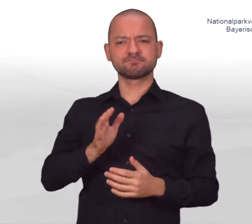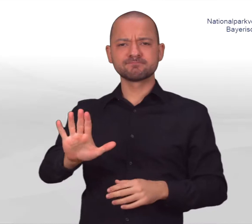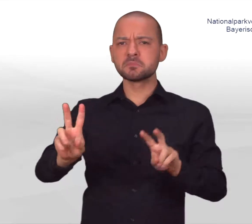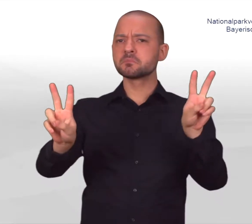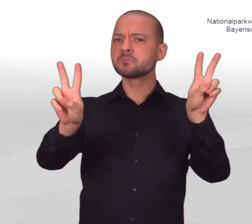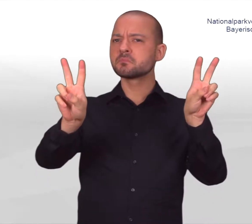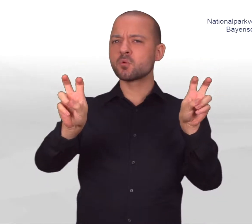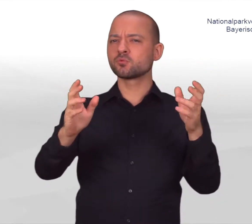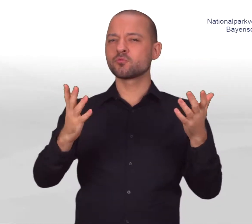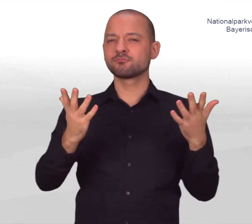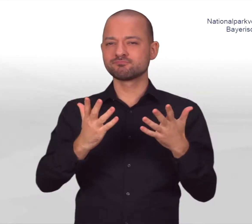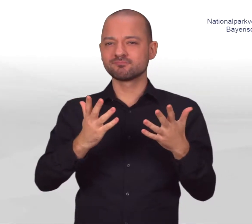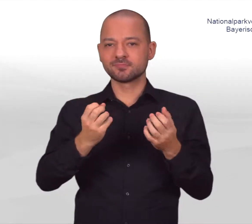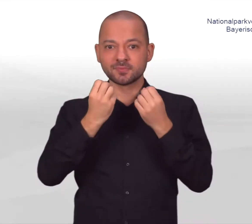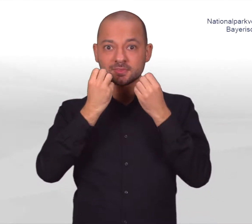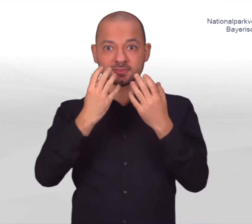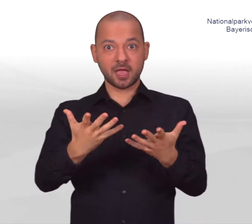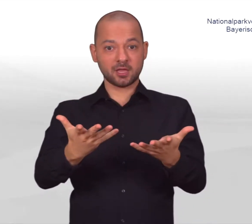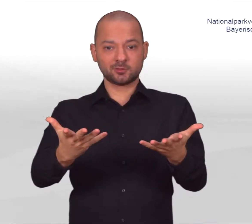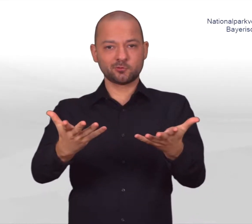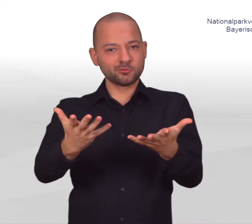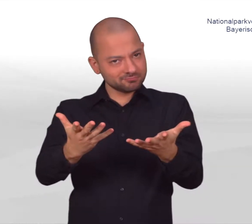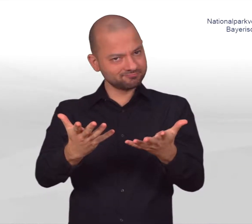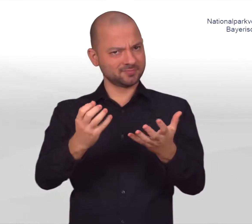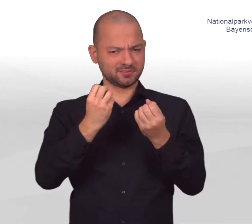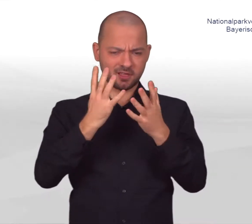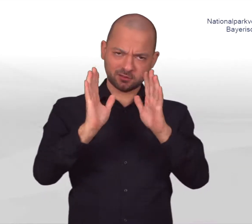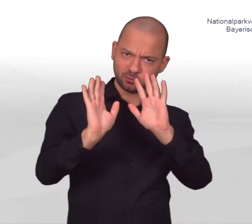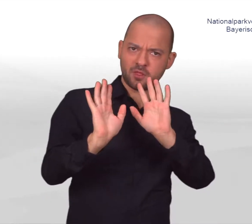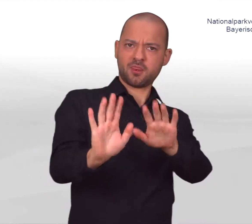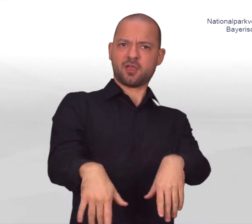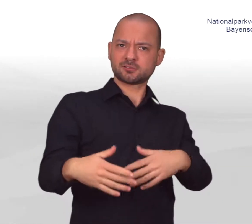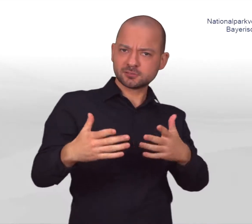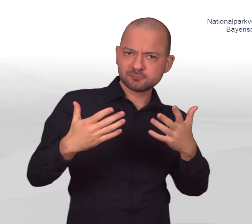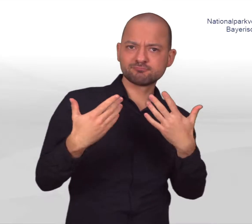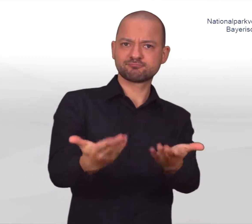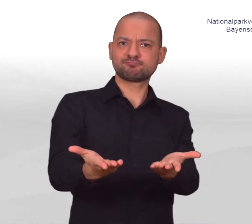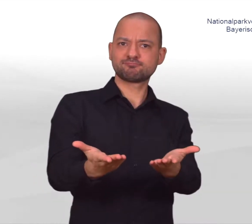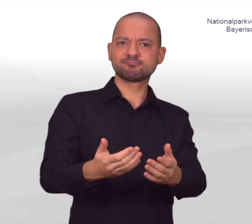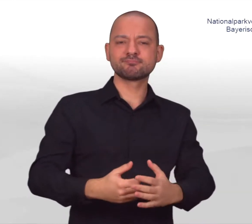Sein Motto lautet "Natur Natur sein lassen".